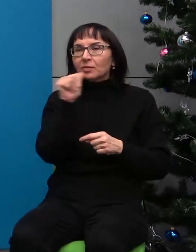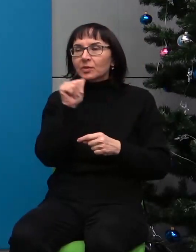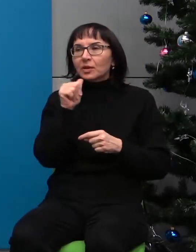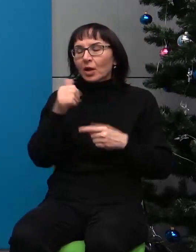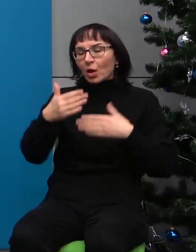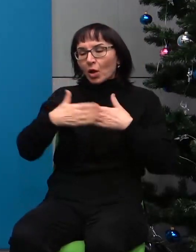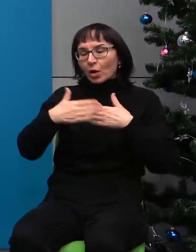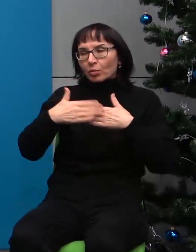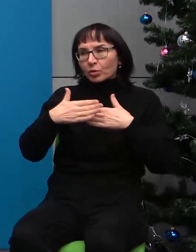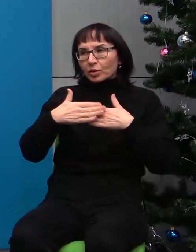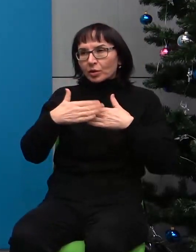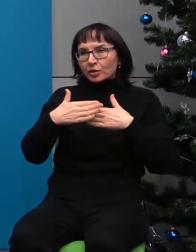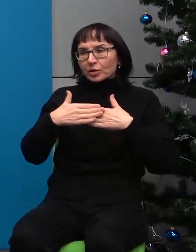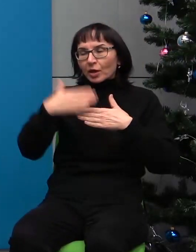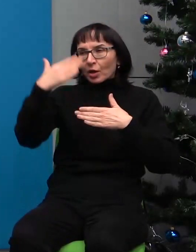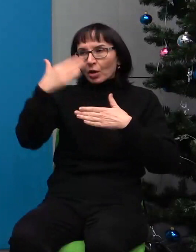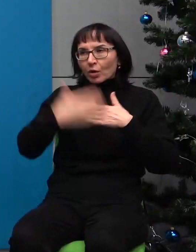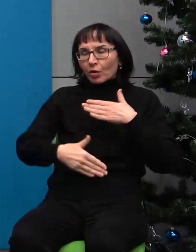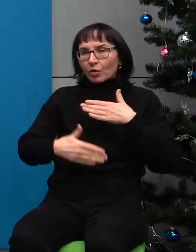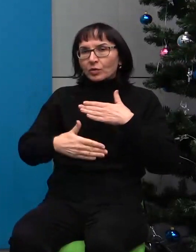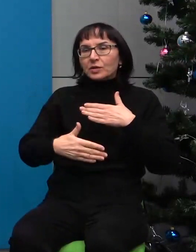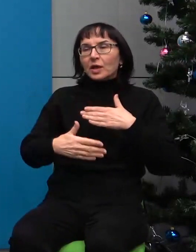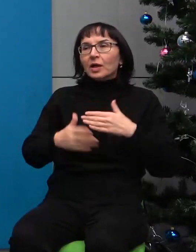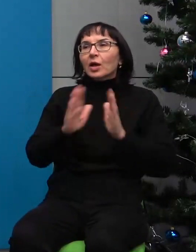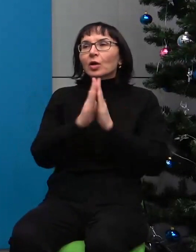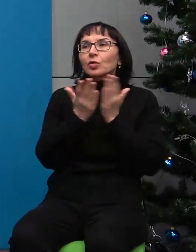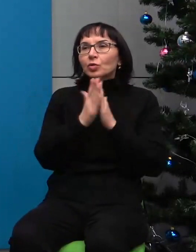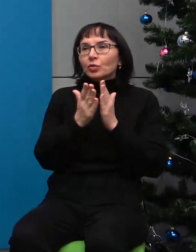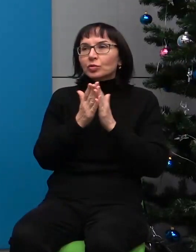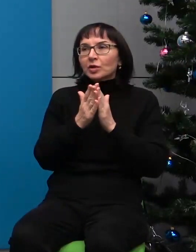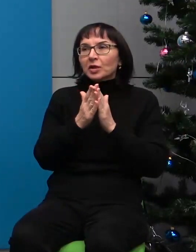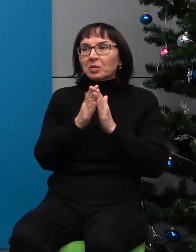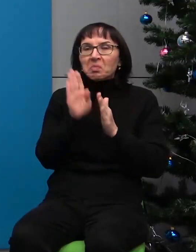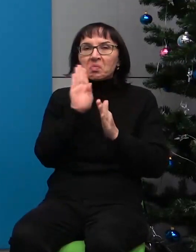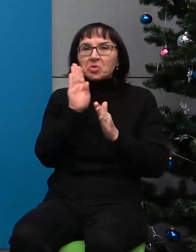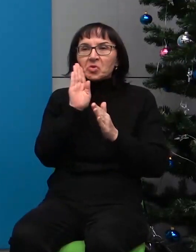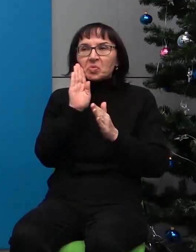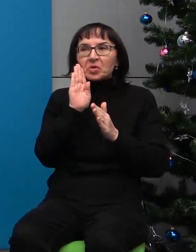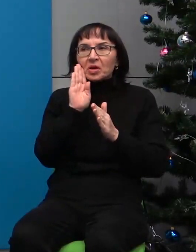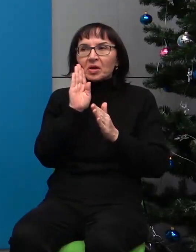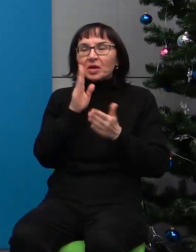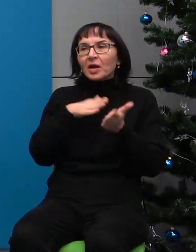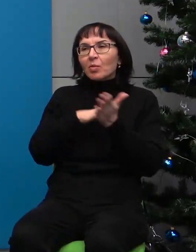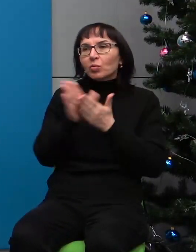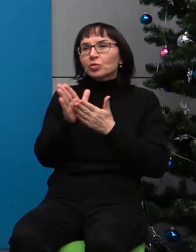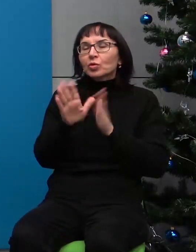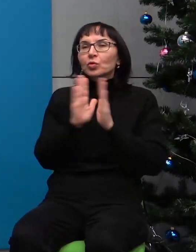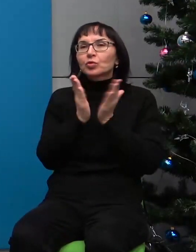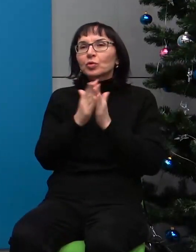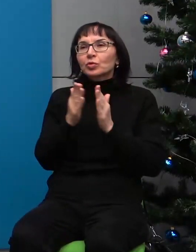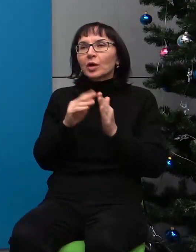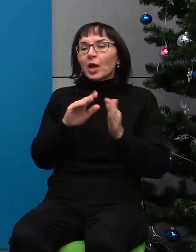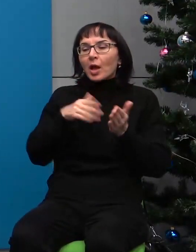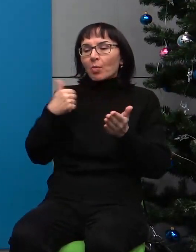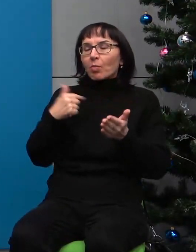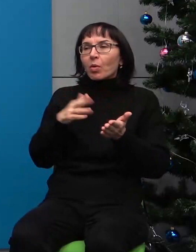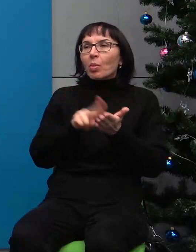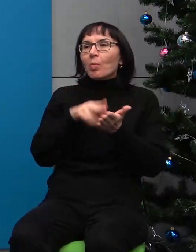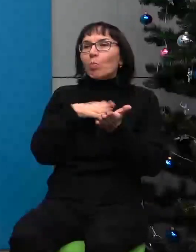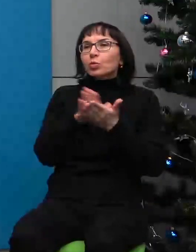tym bliżej jesteśmy początku, bo na początku pada pytanie, kto zabił, kto ukradł, kto zginął, gdzie zginął. I my posuwając się do końca książki